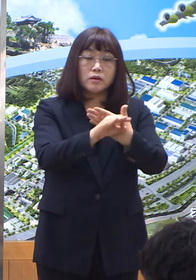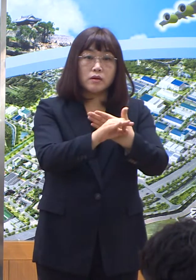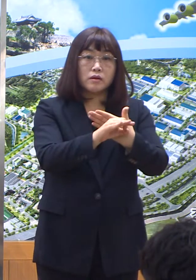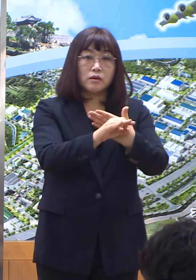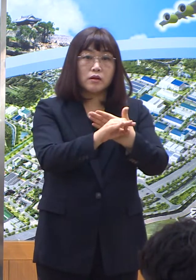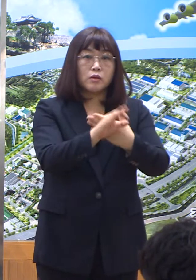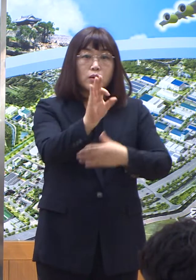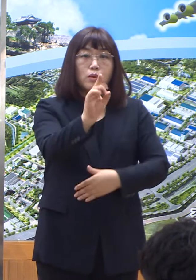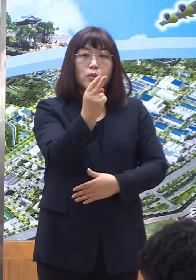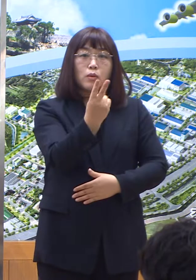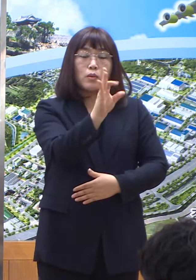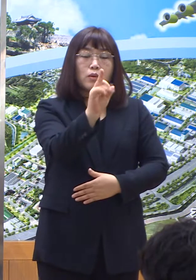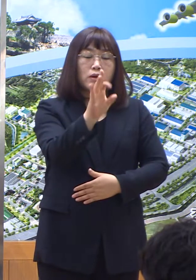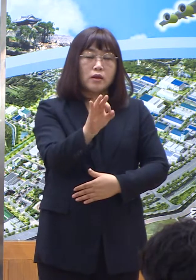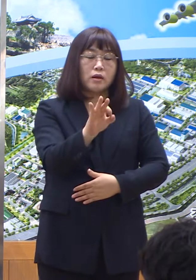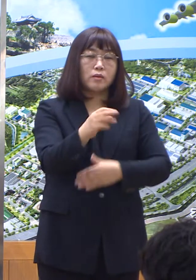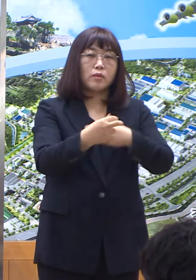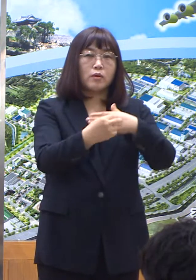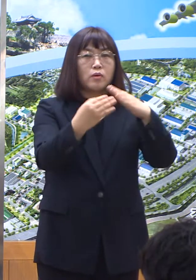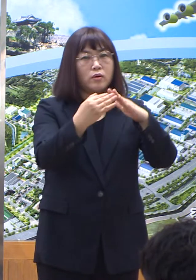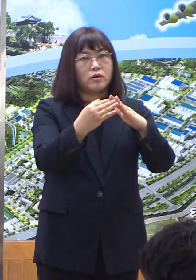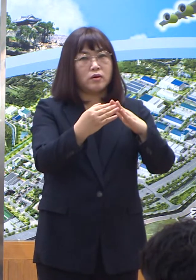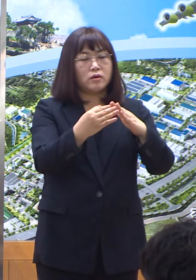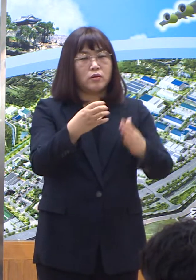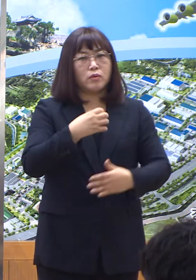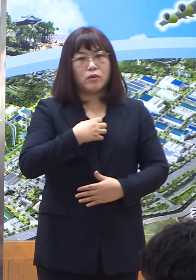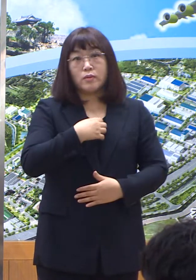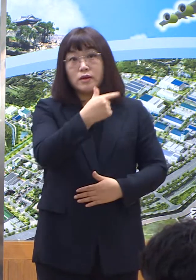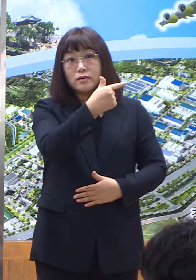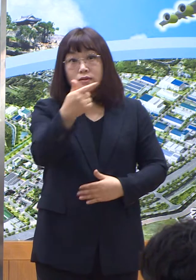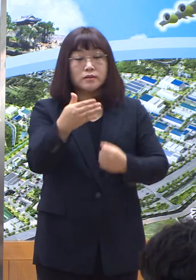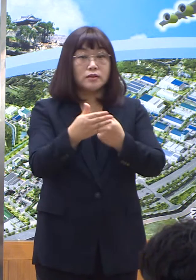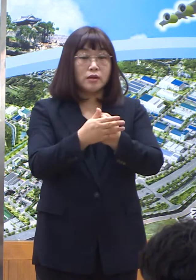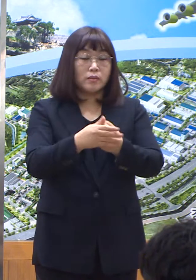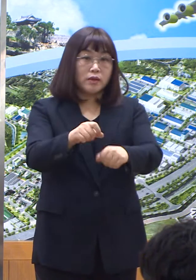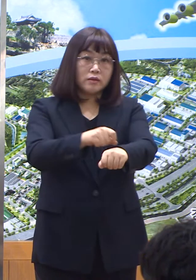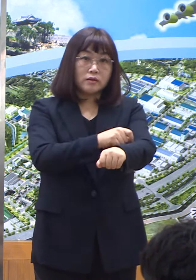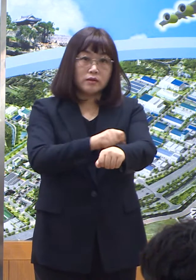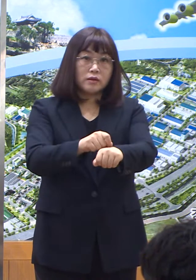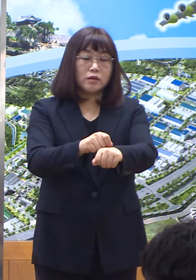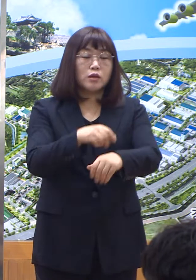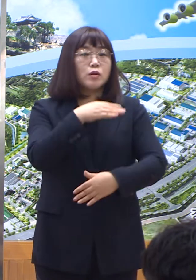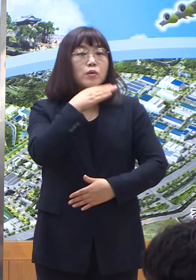집단감염으로 번질 우려가 높으며 특히 노약자의 위중증 발생 가능성이 높아